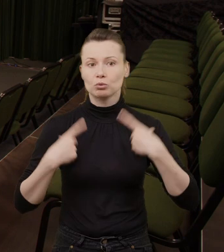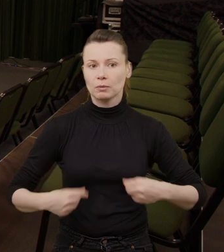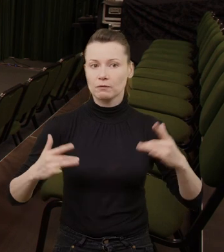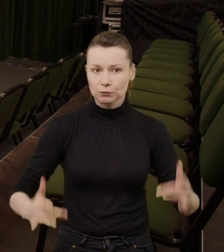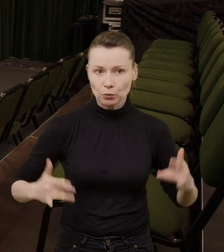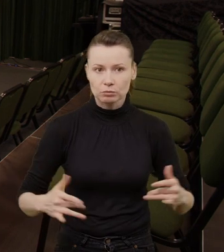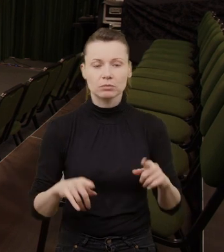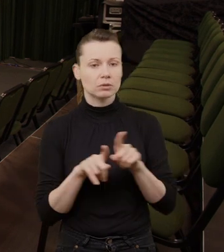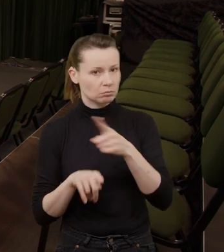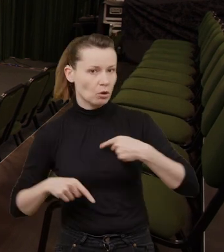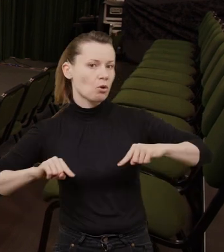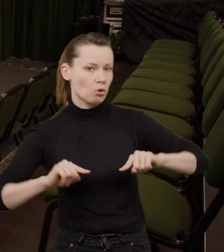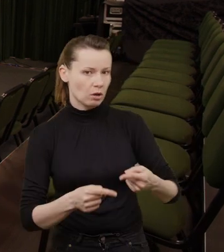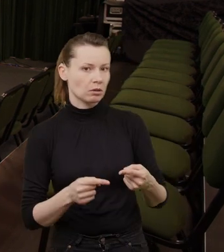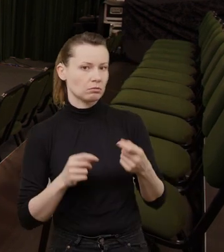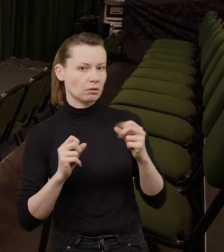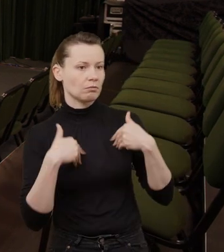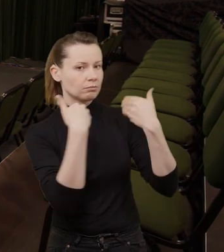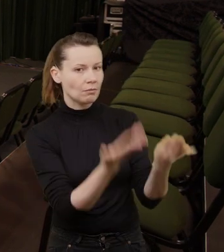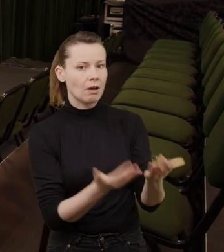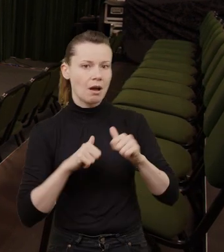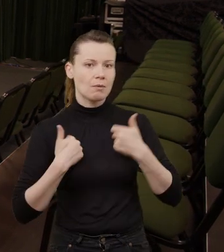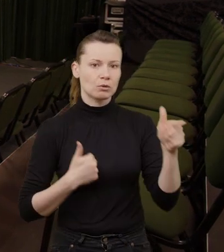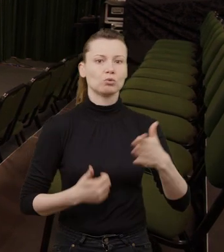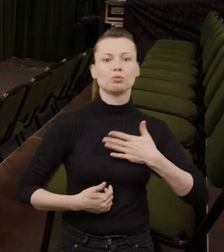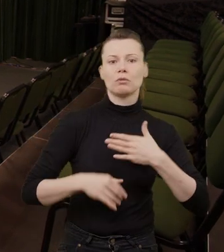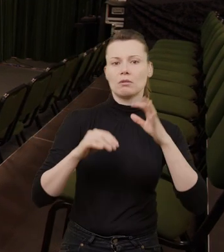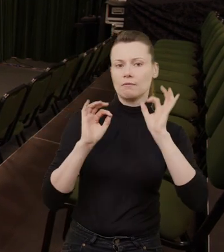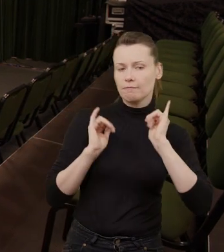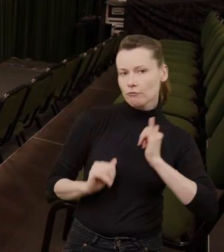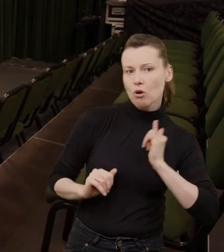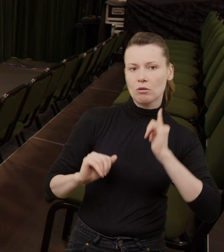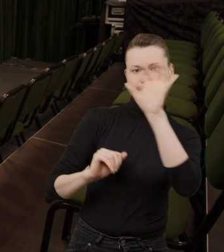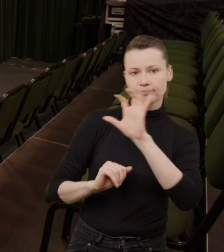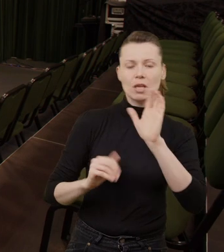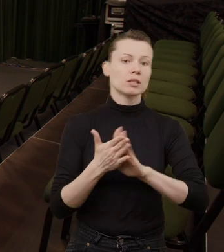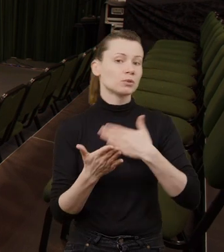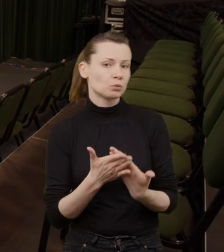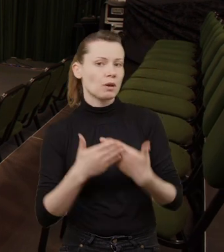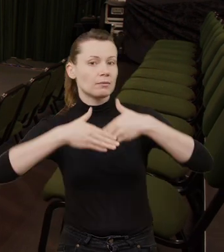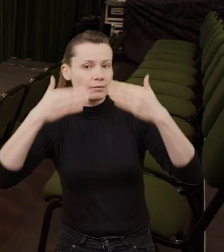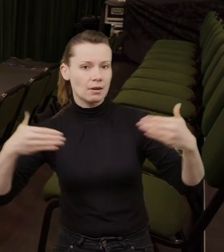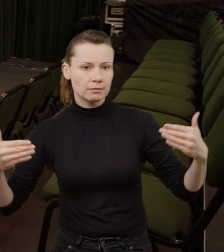Rozkładamy też pętlę indukcyjną, a ponadto mamy sprzęt do audiodeskrypcji czy tłumaczeń symultanicznych.